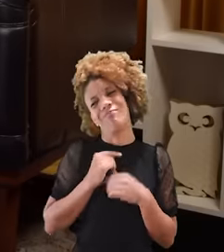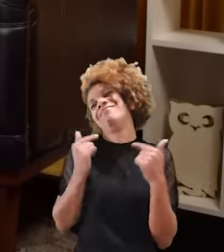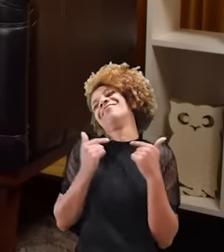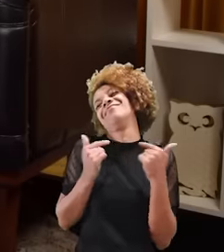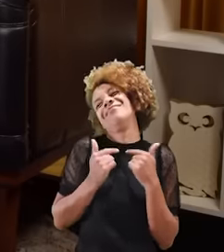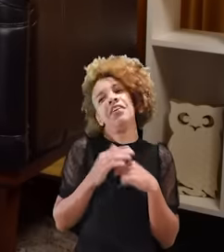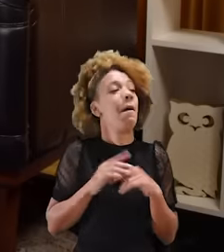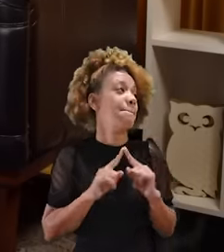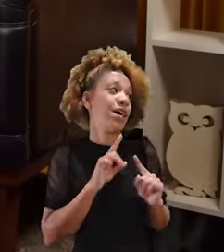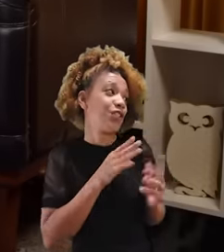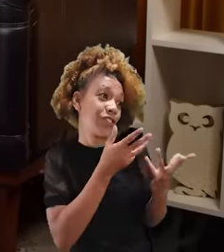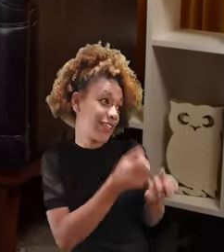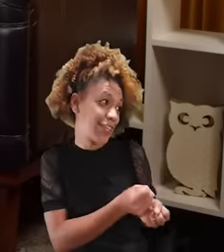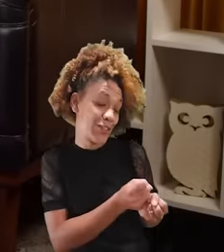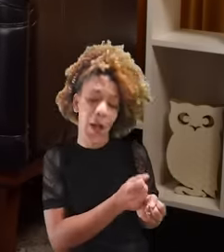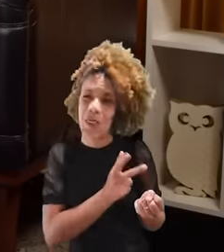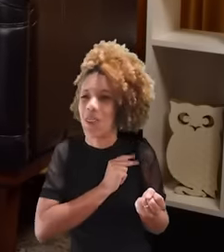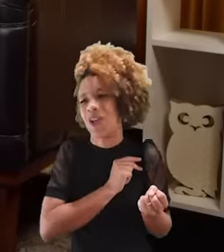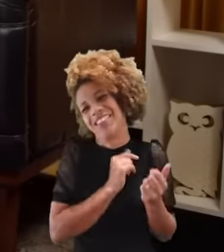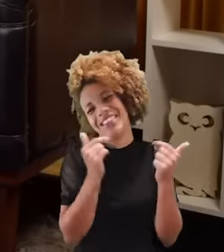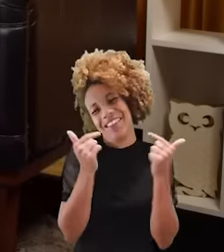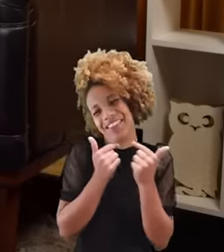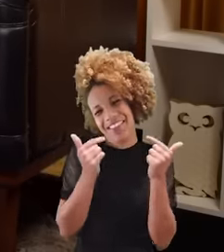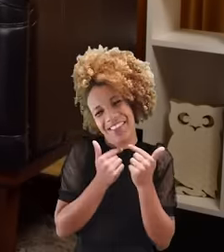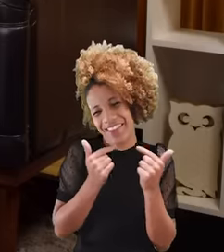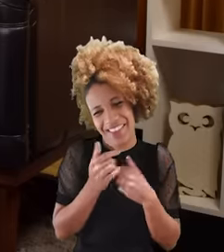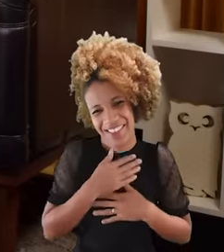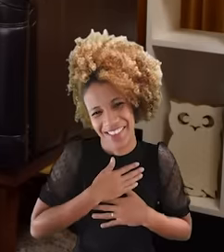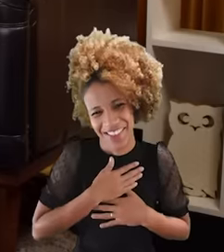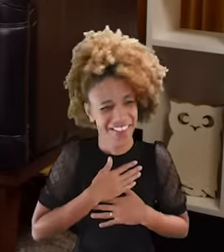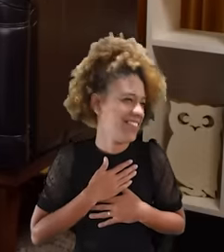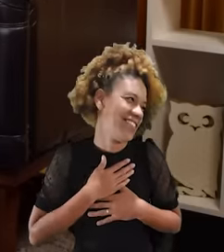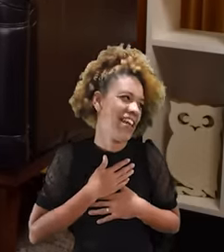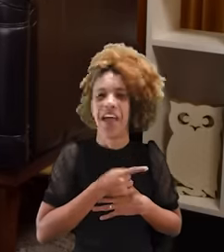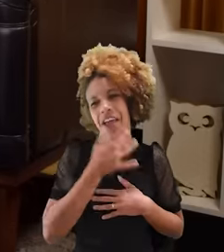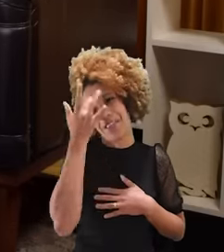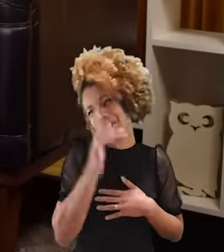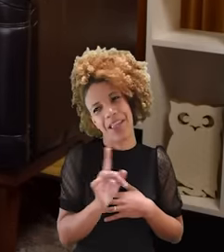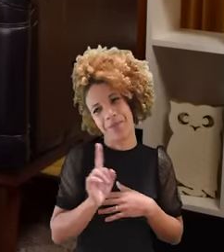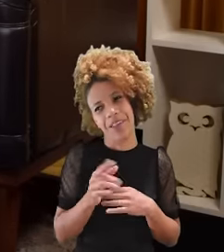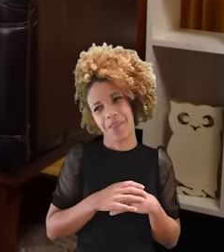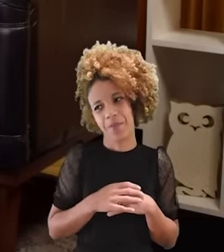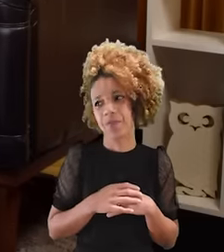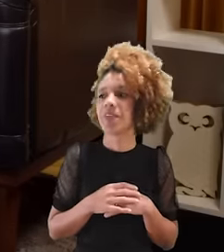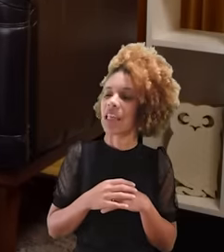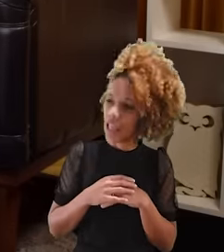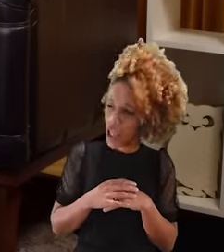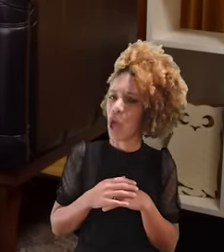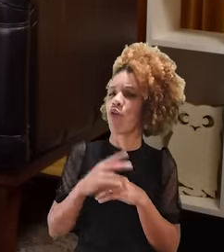topado tá aqui eu falei ela não sabe dar não el ela falou Ela não sabe dar não não eu fui ver você